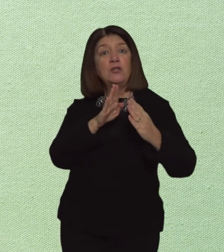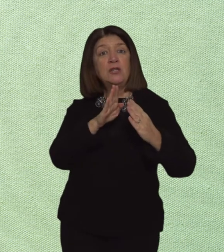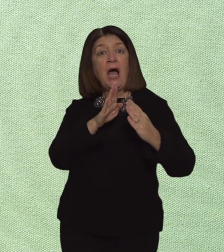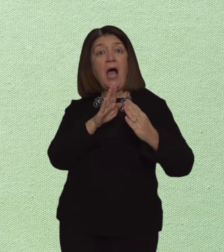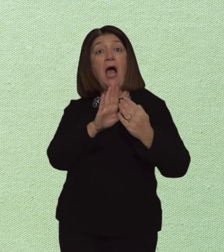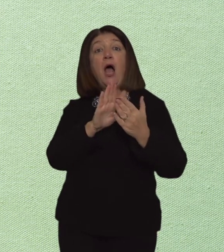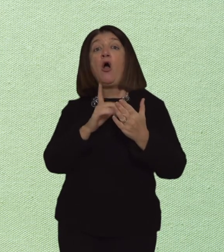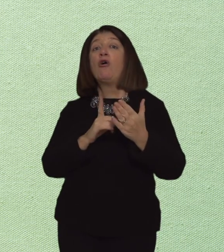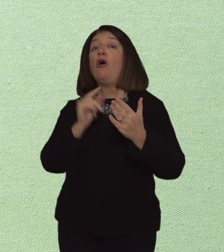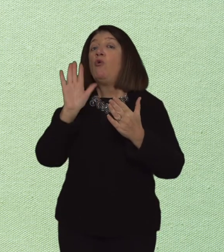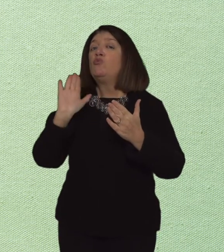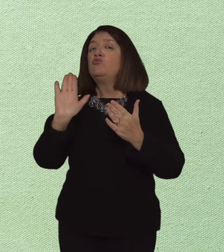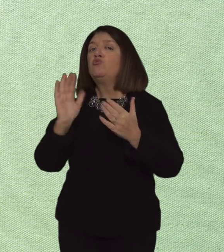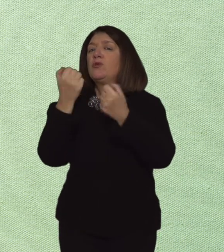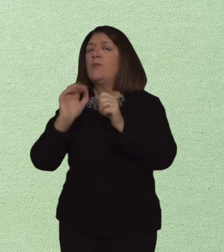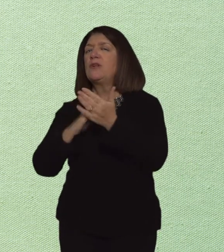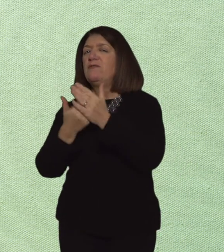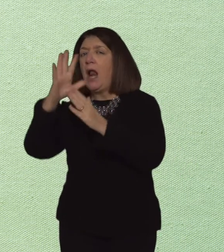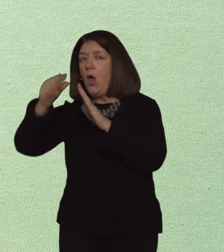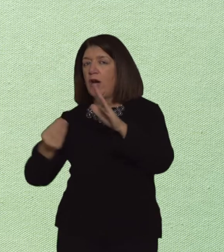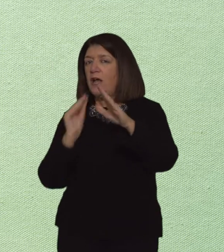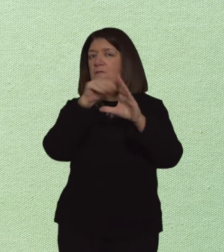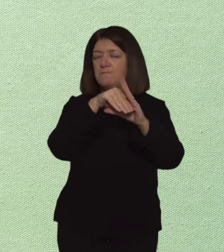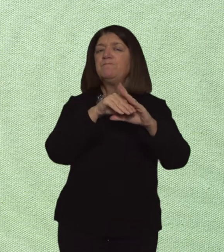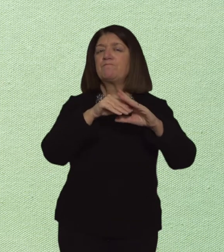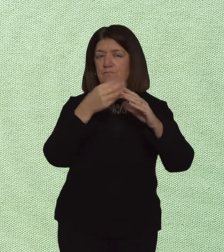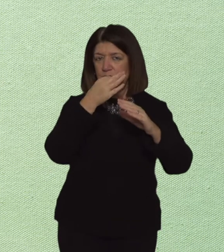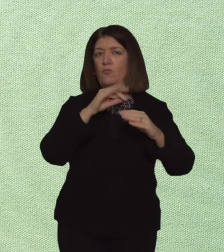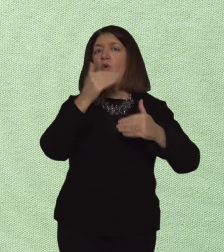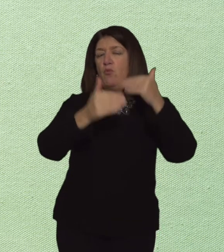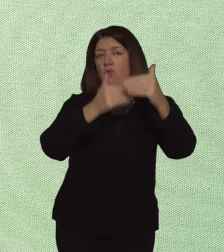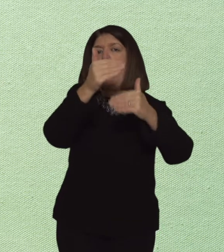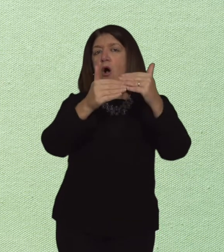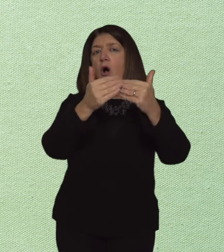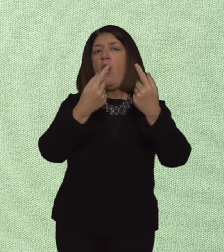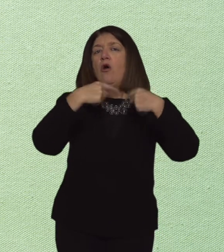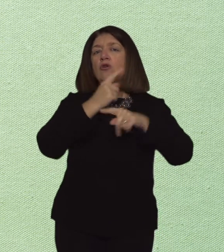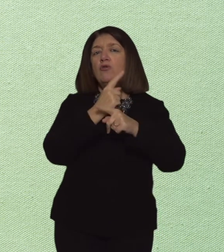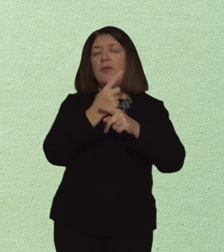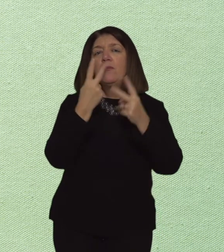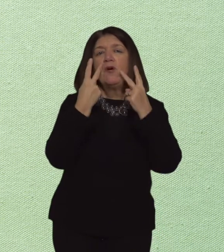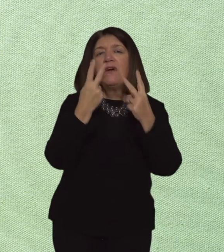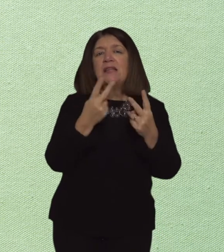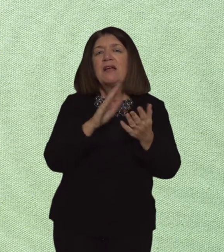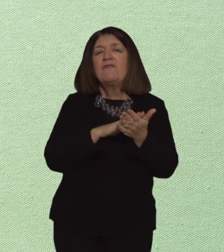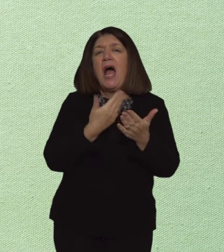più fare quello, allora guardiamo ai valori che abbiamo di nuovo come statici e quindi non sono altro...